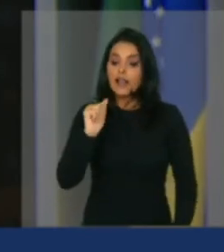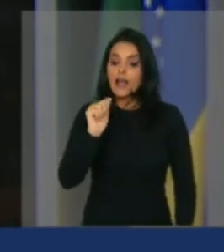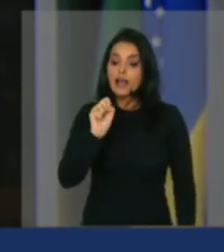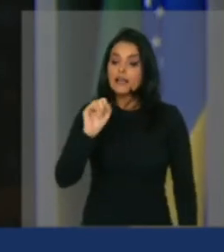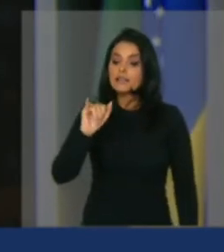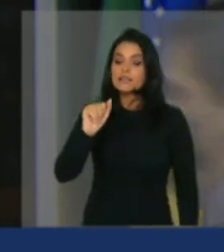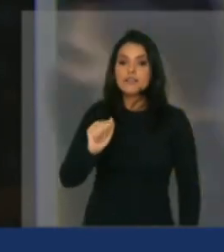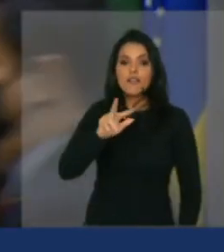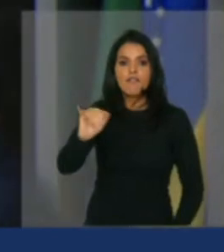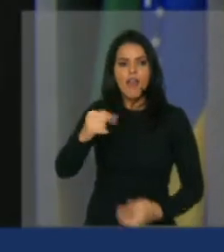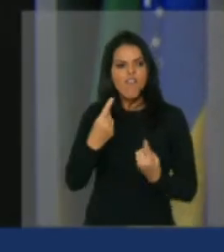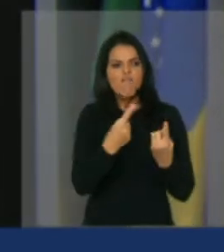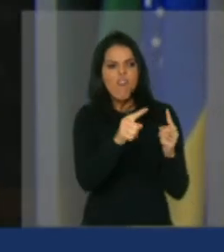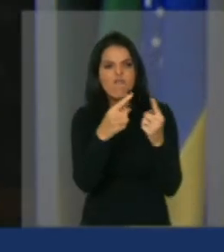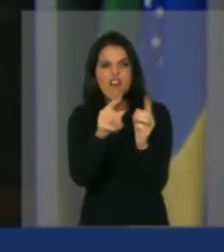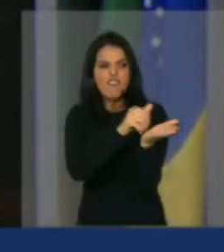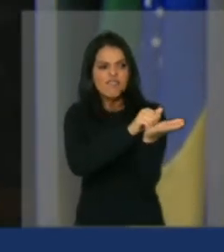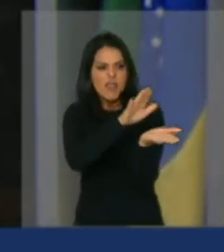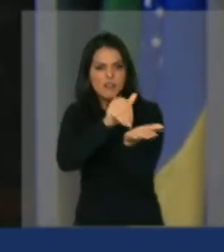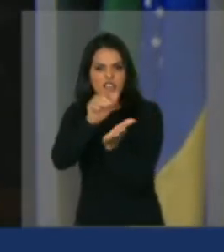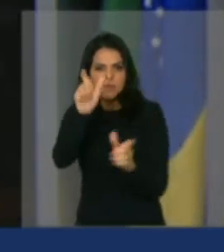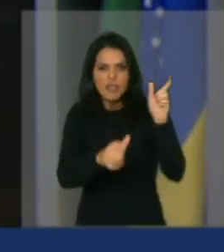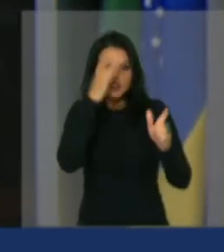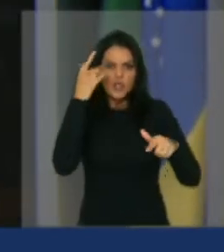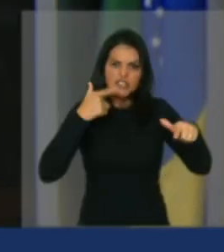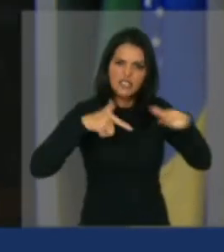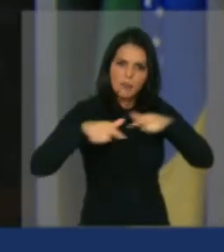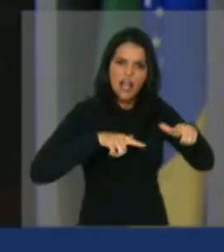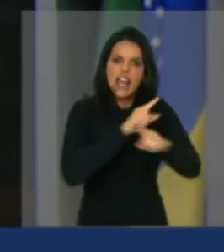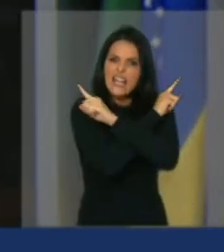SENHOR PRESIDENTE, A SENHORA NÃO VAI PERSEGUIR TRABALHADOR, NÃO VAI, PORQUE É UM CRIME QUE A SENHORA